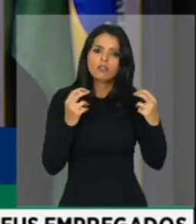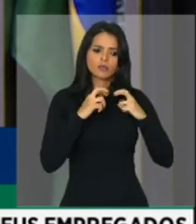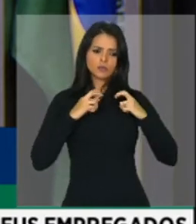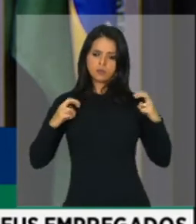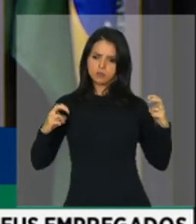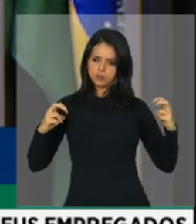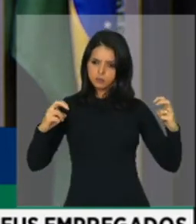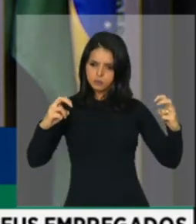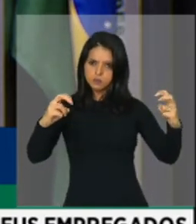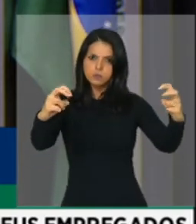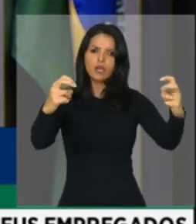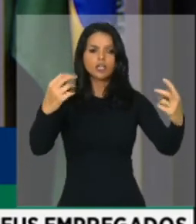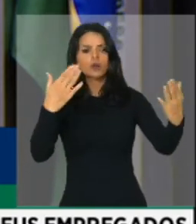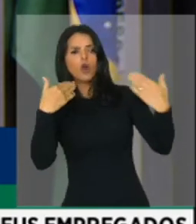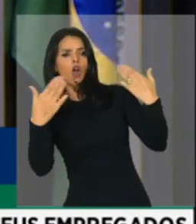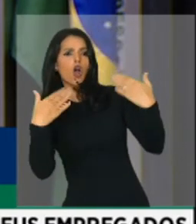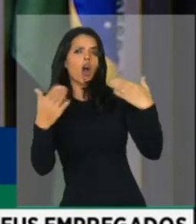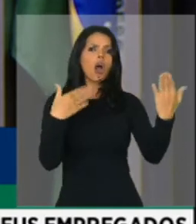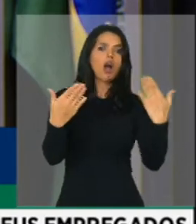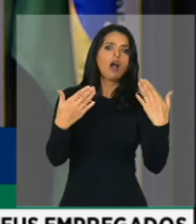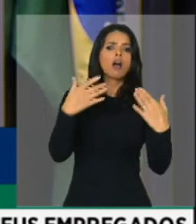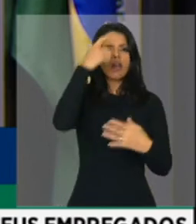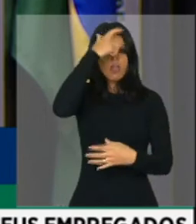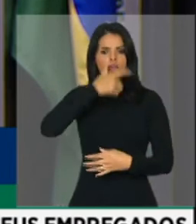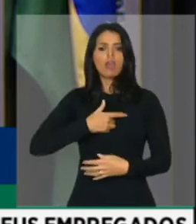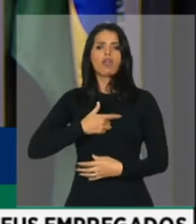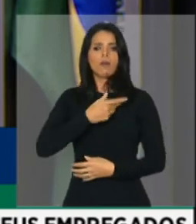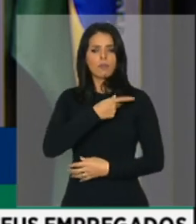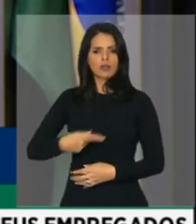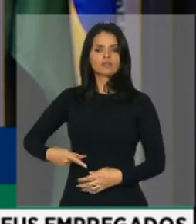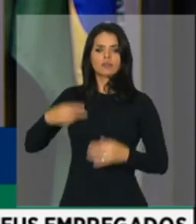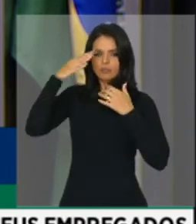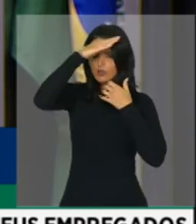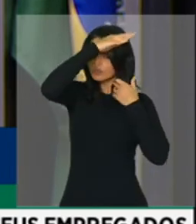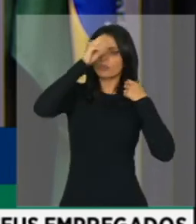EU ABRO MÃO NESTE MOMENTO DAS MINHAS CONVICÇÕES PESSOAIS,